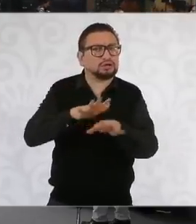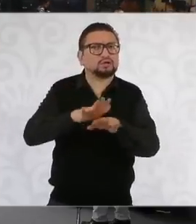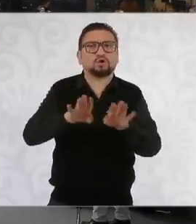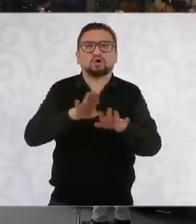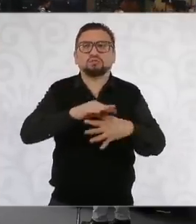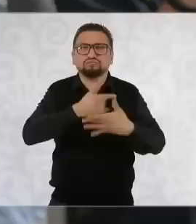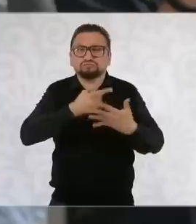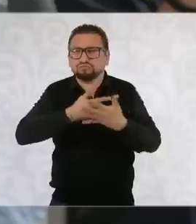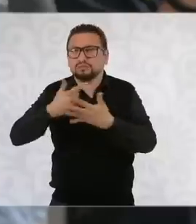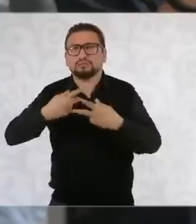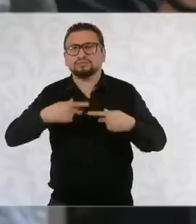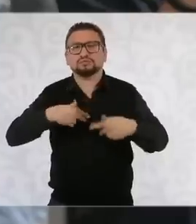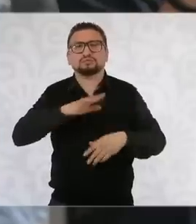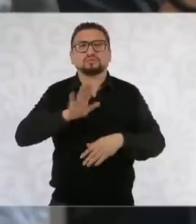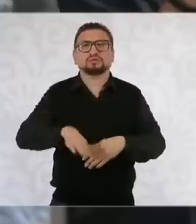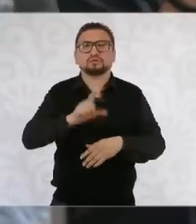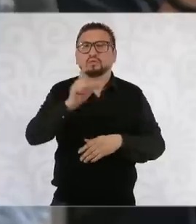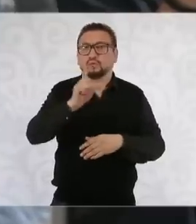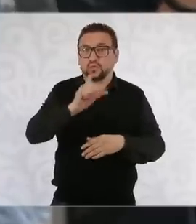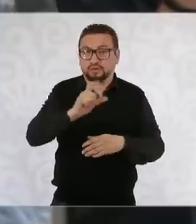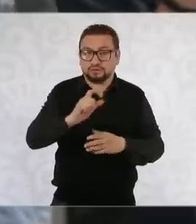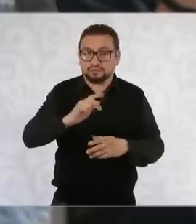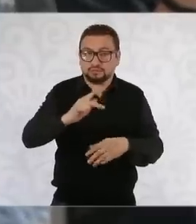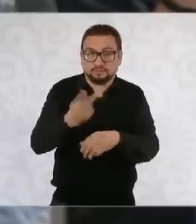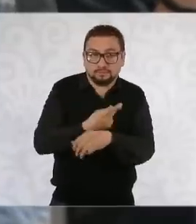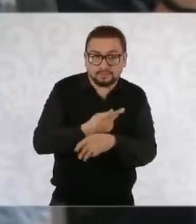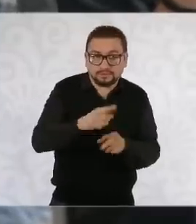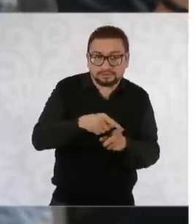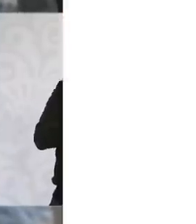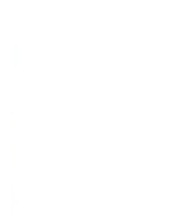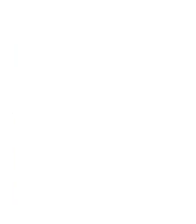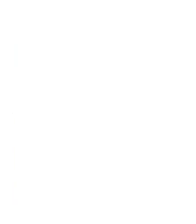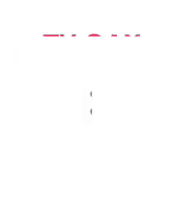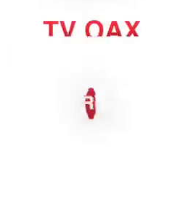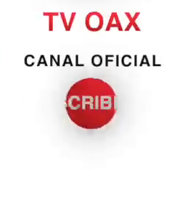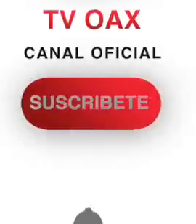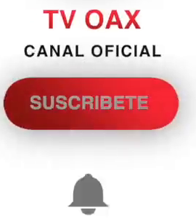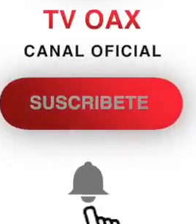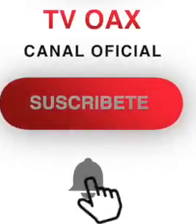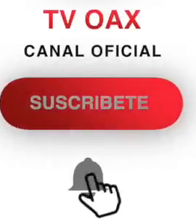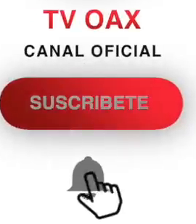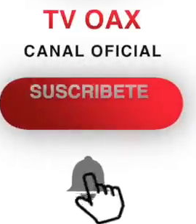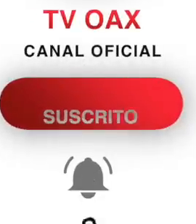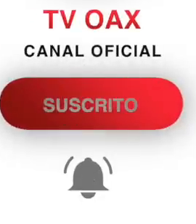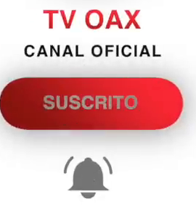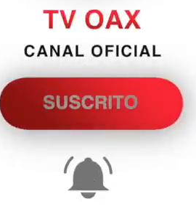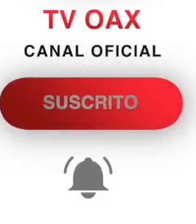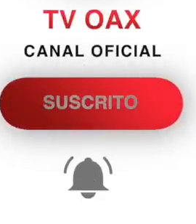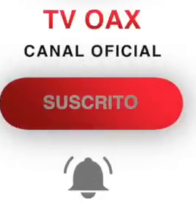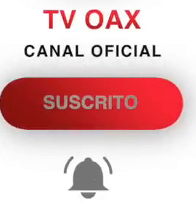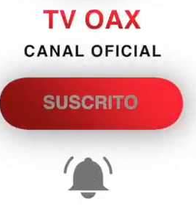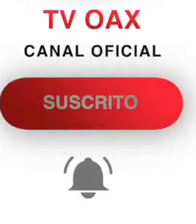muertes ocurridas entre el momento que ocurre y el el y en el que se investiga eh se ha mejorado